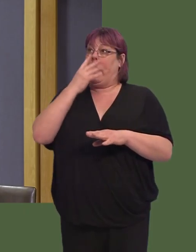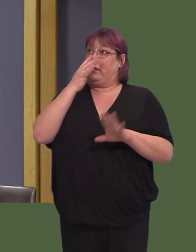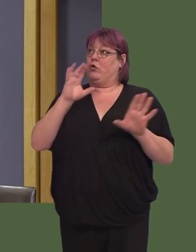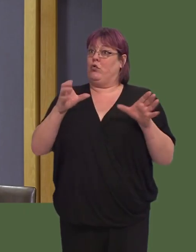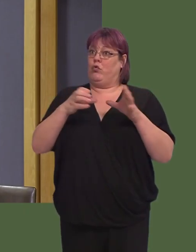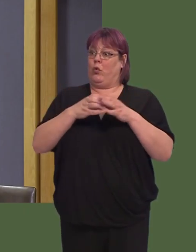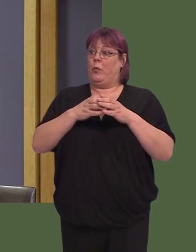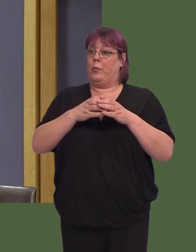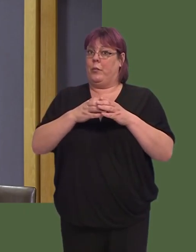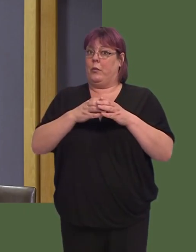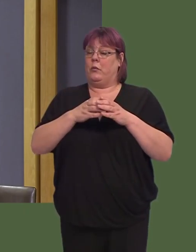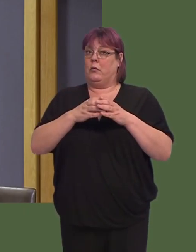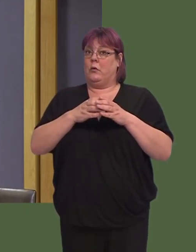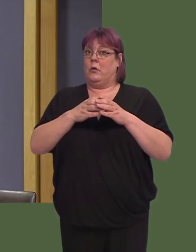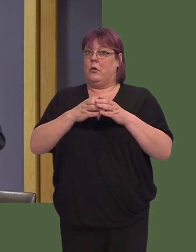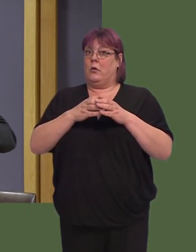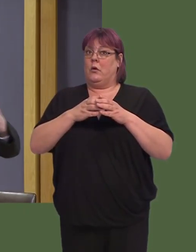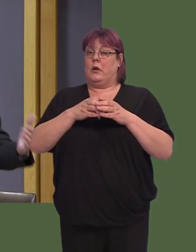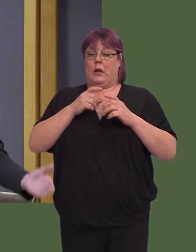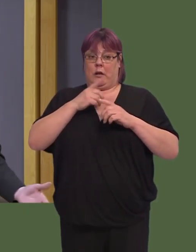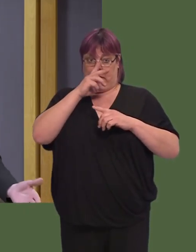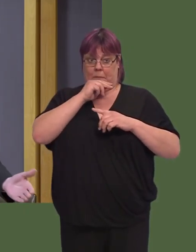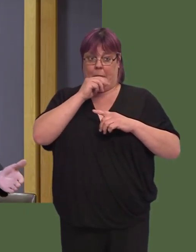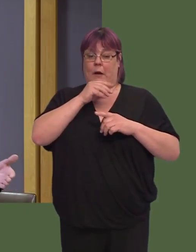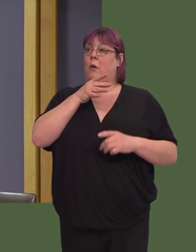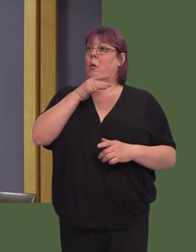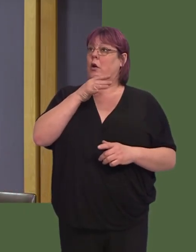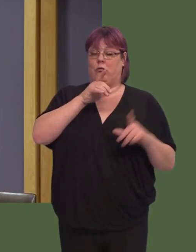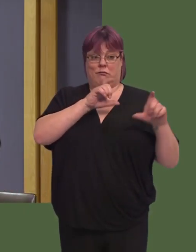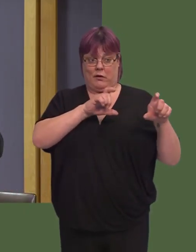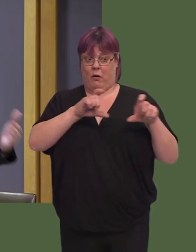fe, oherwydd, unwaith rych chi wedi eu colli nhw yn y blynyddoedd cynnar yna, y tebygolrwydd